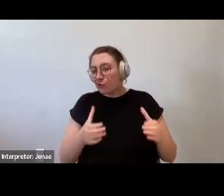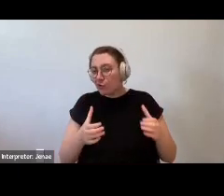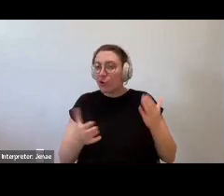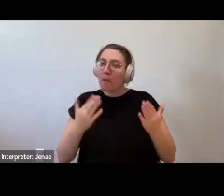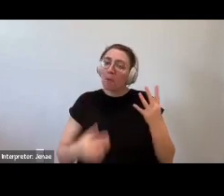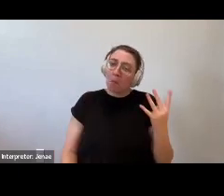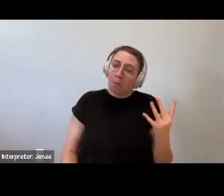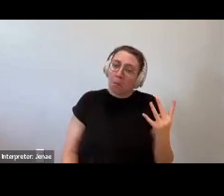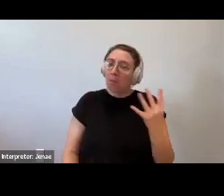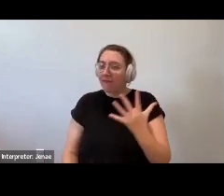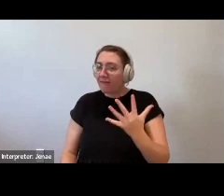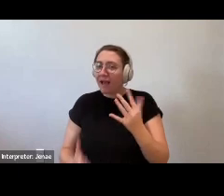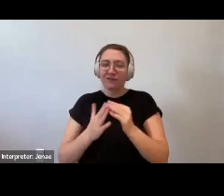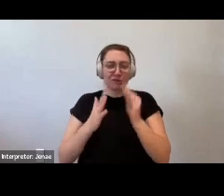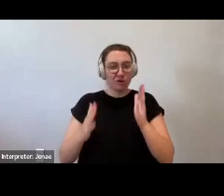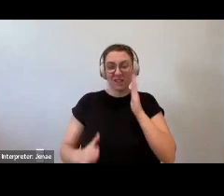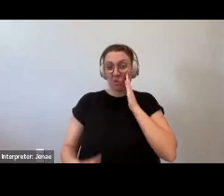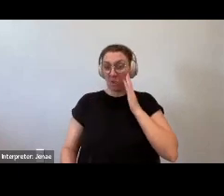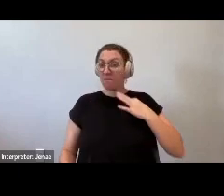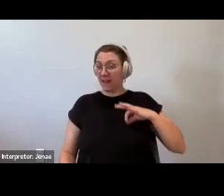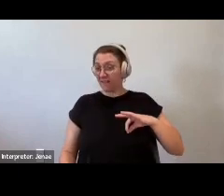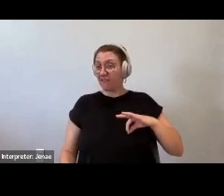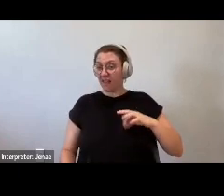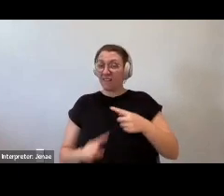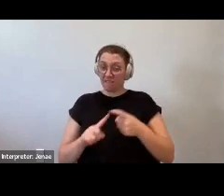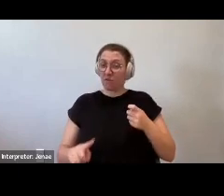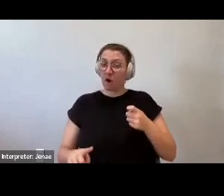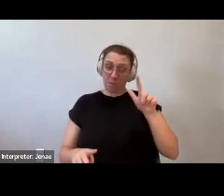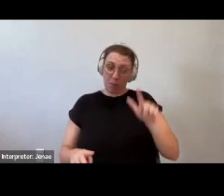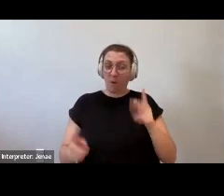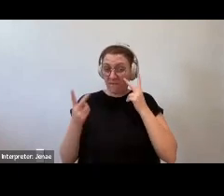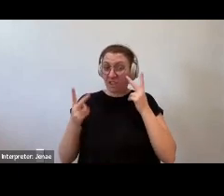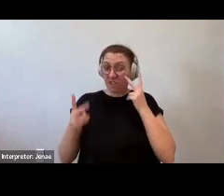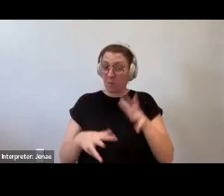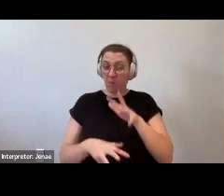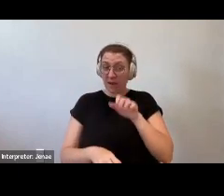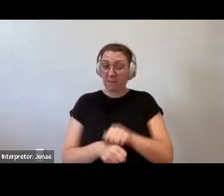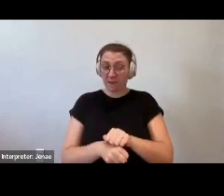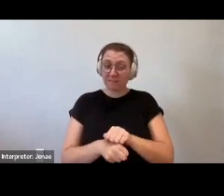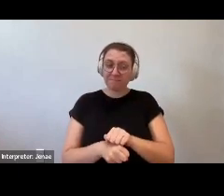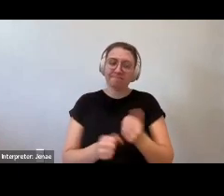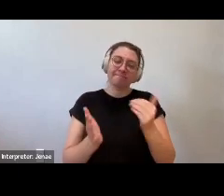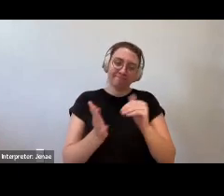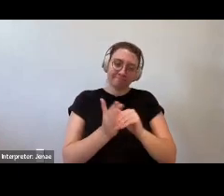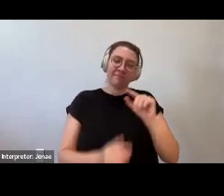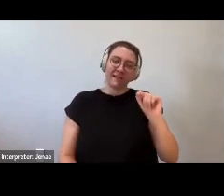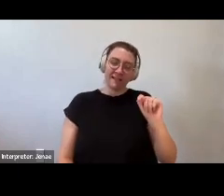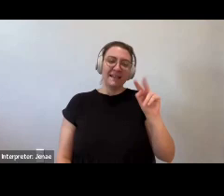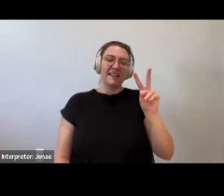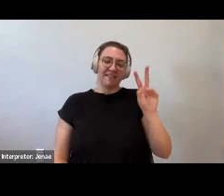cinco estudiantes que se beneficiarían de una cita para baja visión. Y, de nuevo, se requiere el TVI.